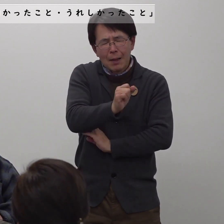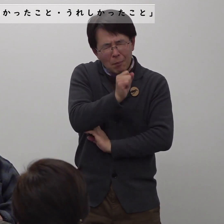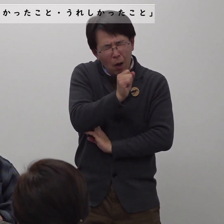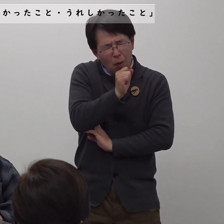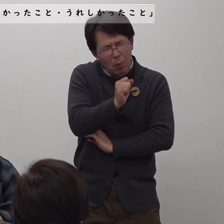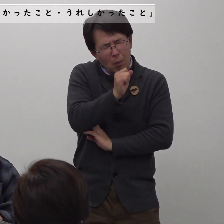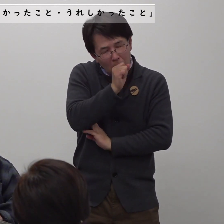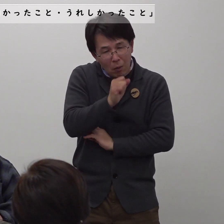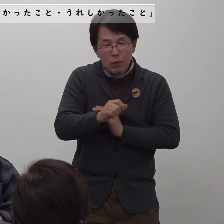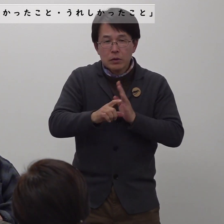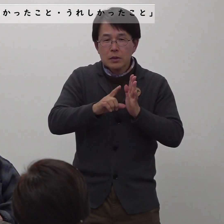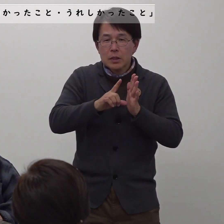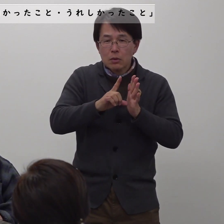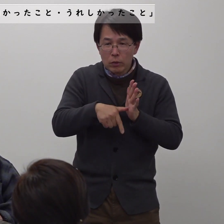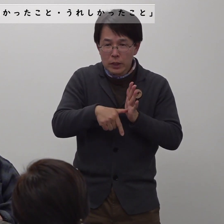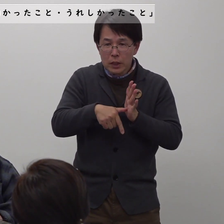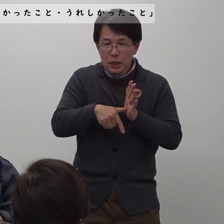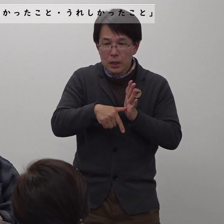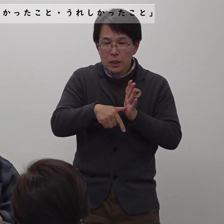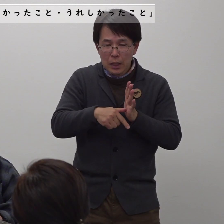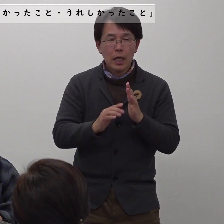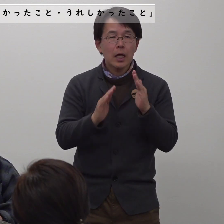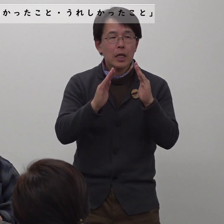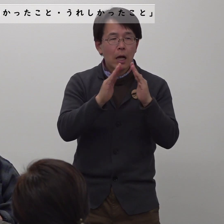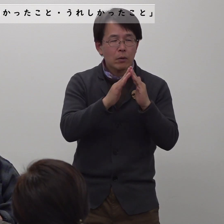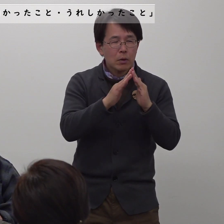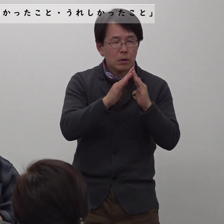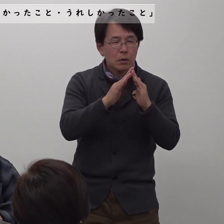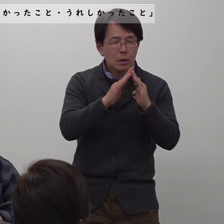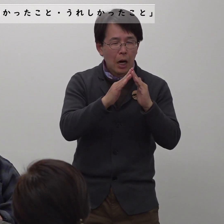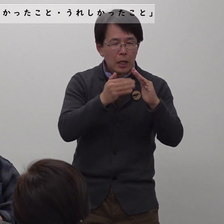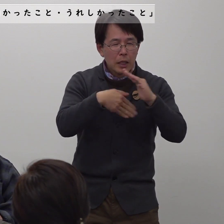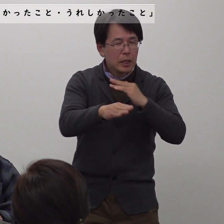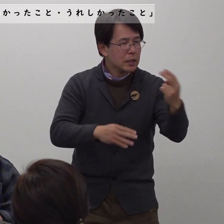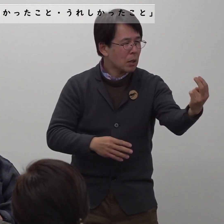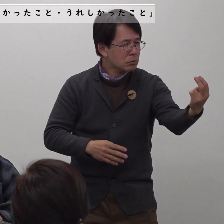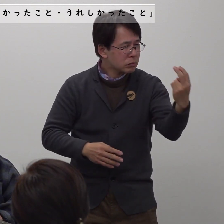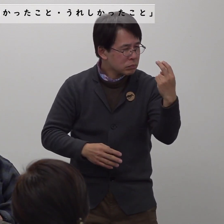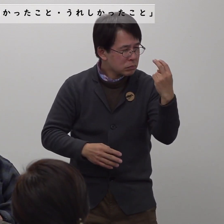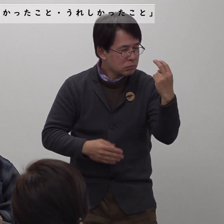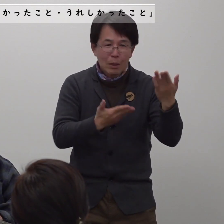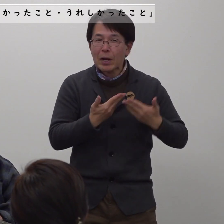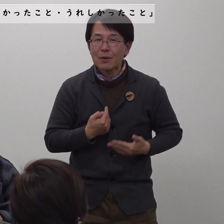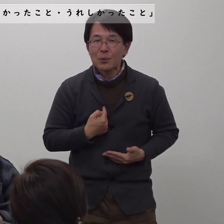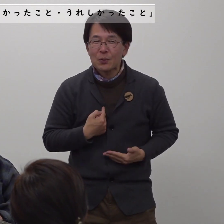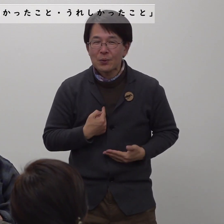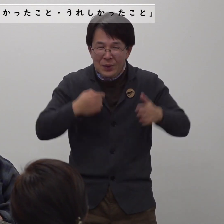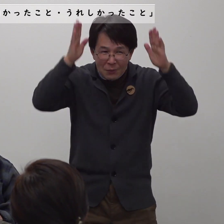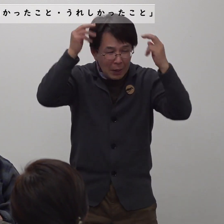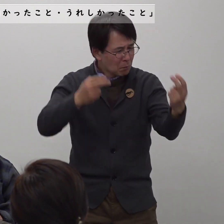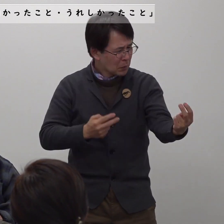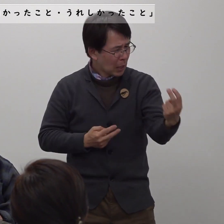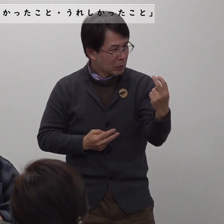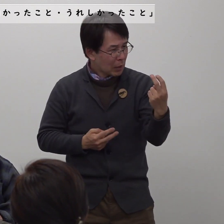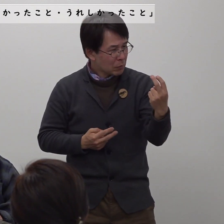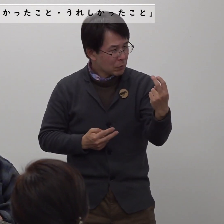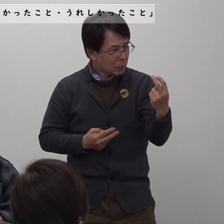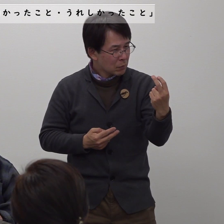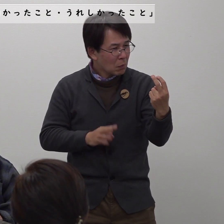ハウスから出てきてじーっと顔を見るんですね しばらくすると今度しっぽを振り始めるんですね